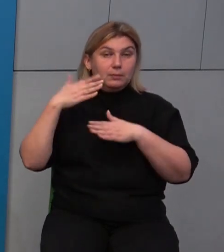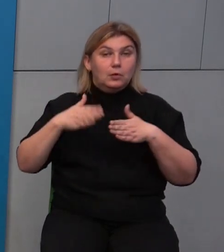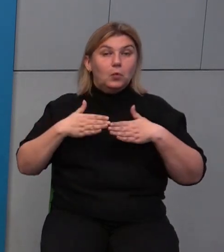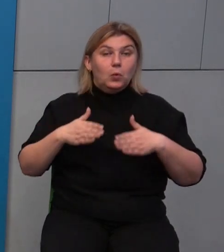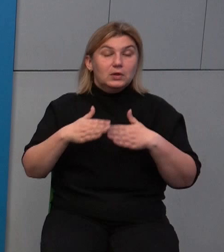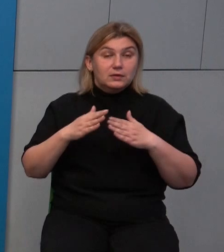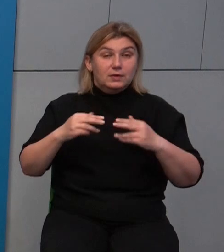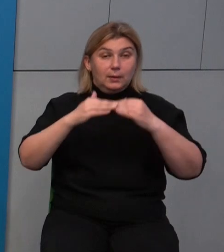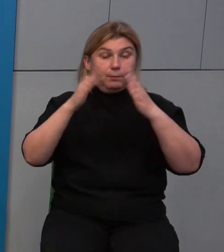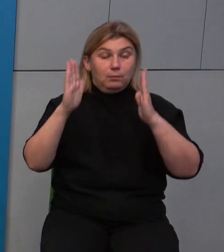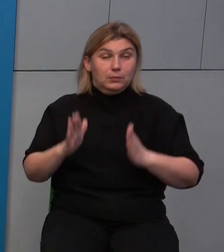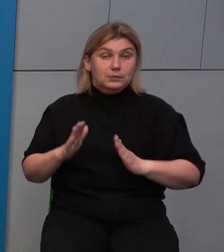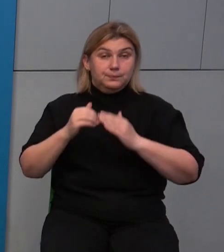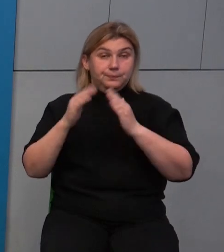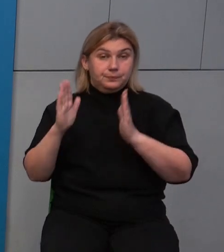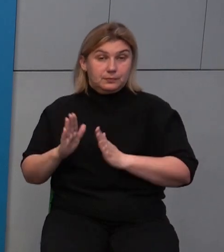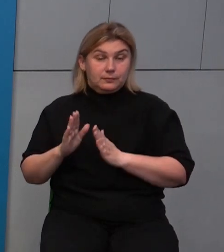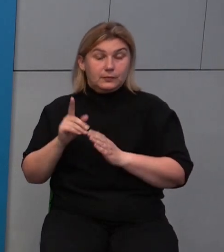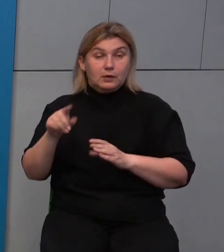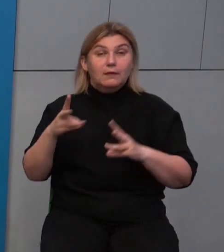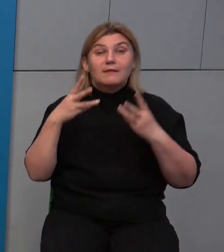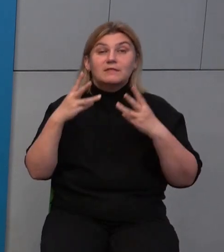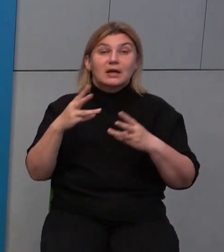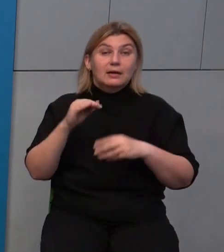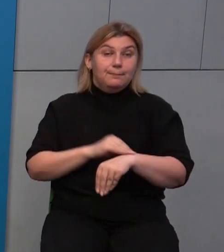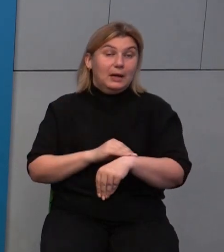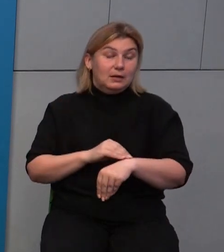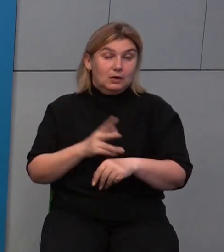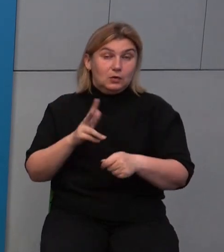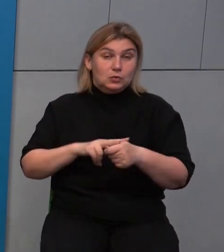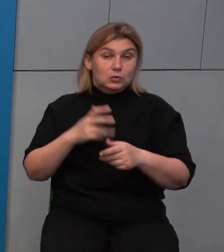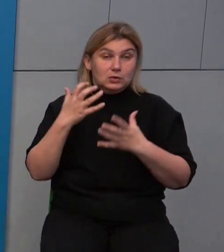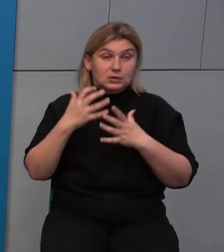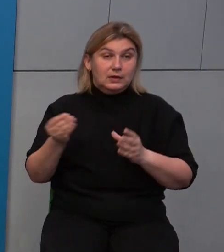To po prostu są bezcenne materiały dla kogoś, kto próbuje to rekonstruować.